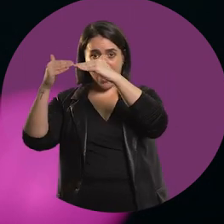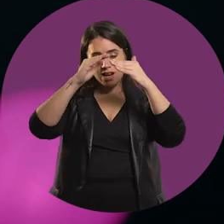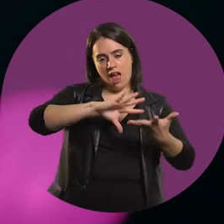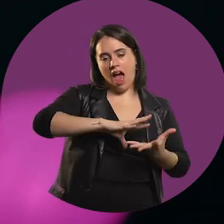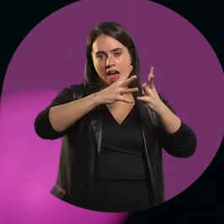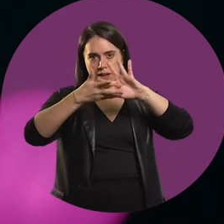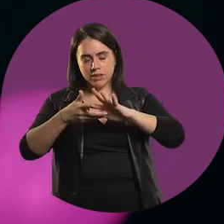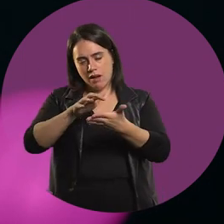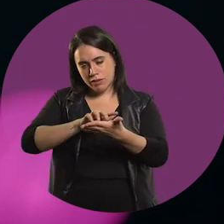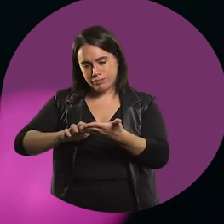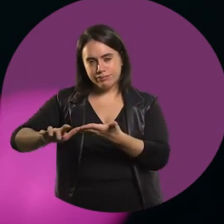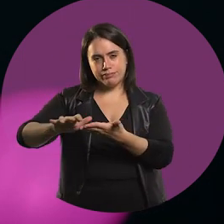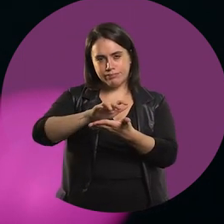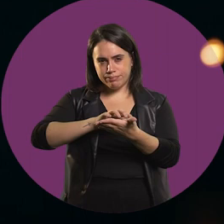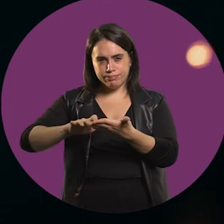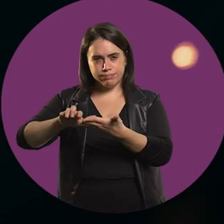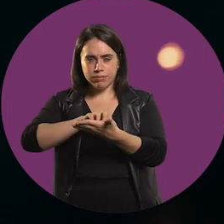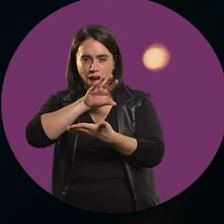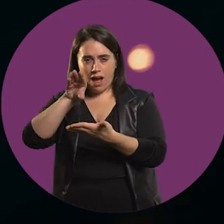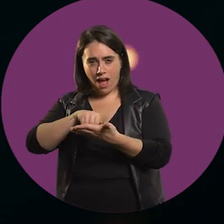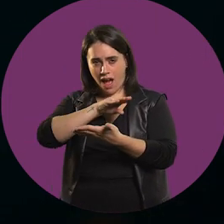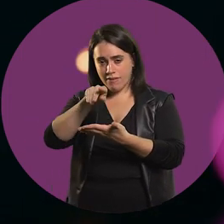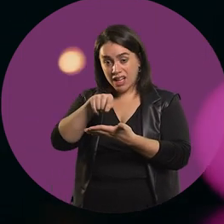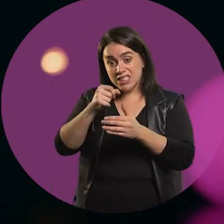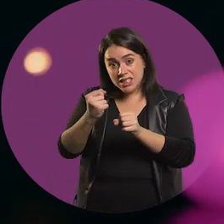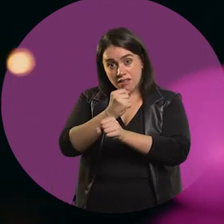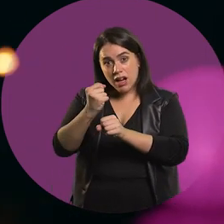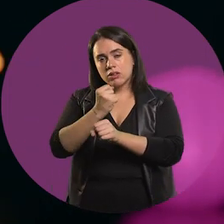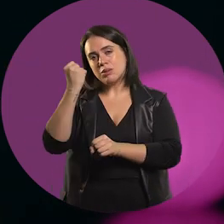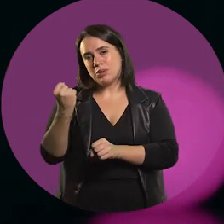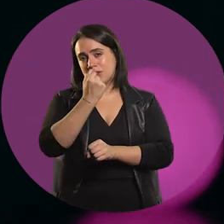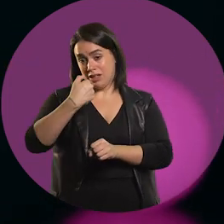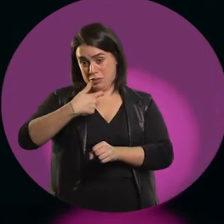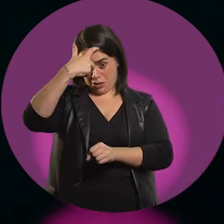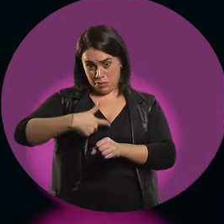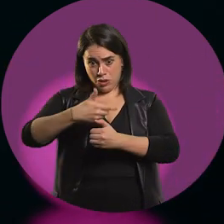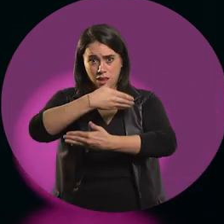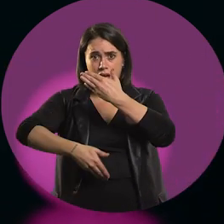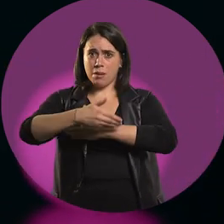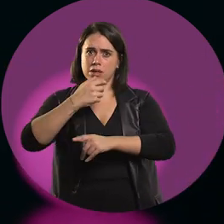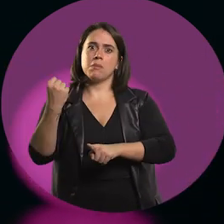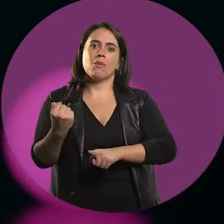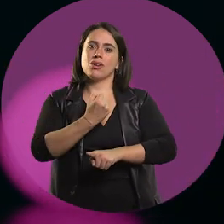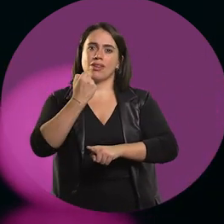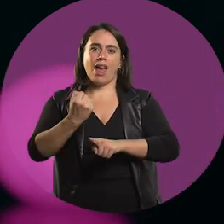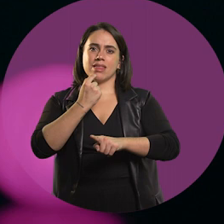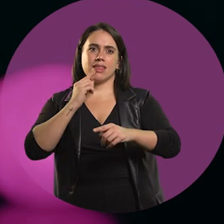Para mí, fue un trabajo muy importante, como persona con discapacidad, porque